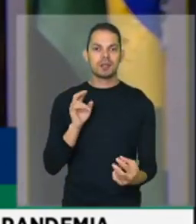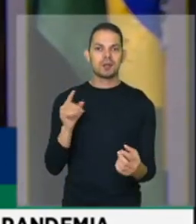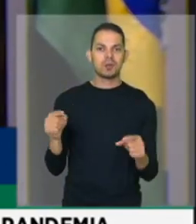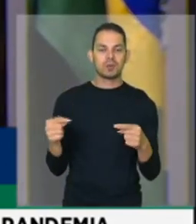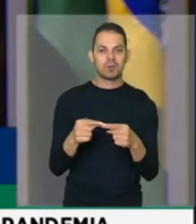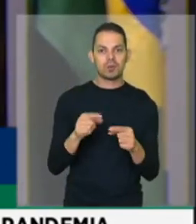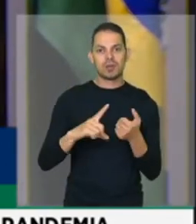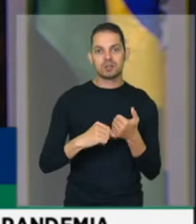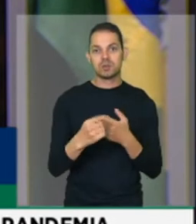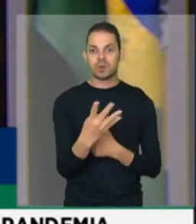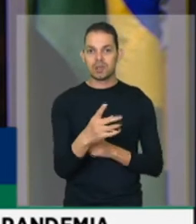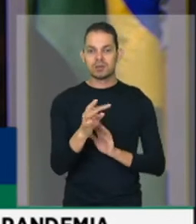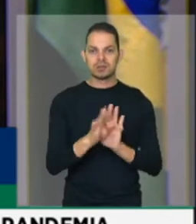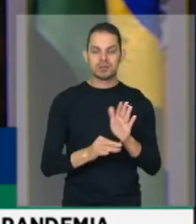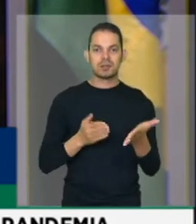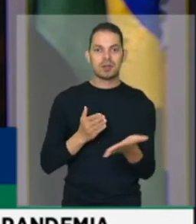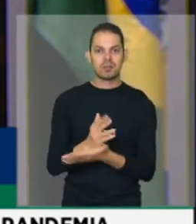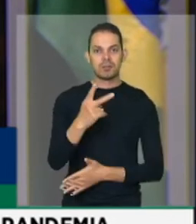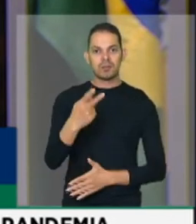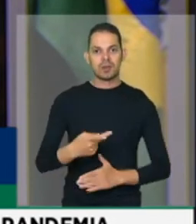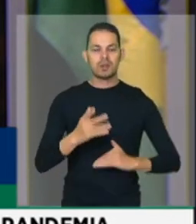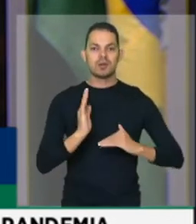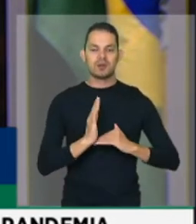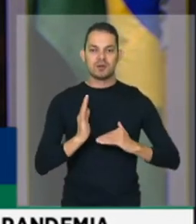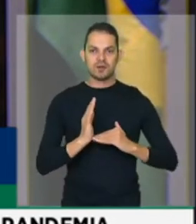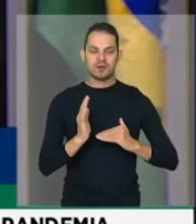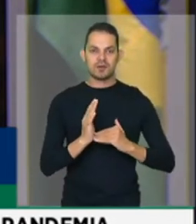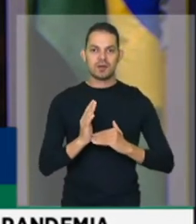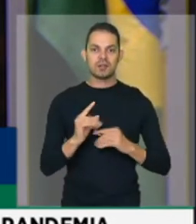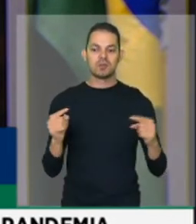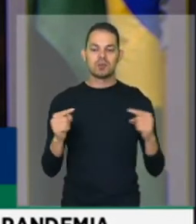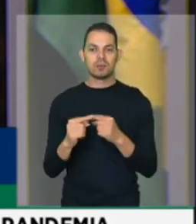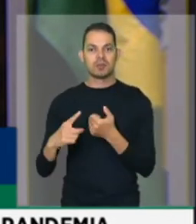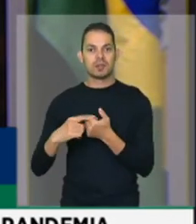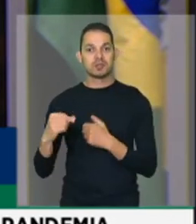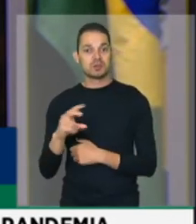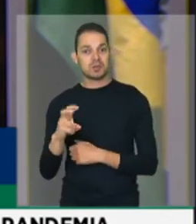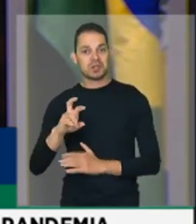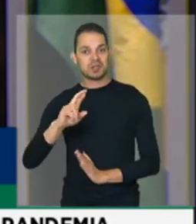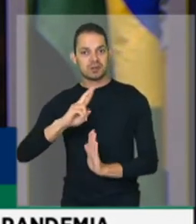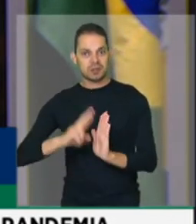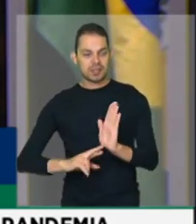PELO SENADO FEDERAL E QUE CORRESPONDE AO ARTIGO 5 ° DA REDAÇÃO FINAL ENCAMINHADA PELA CÂMARA DOS DEPUTADOS